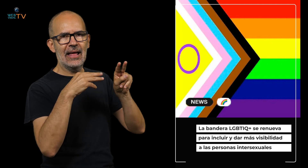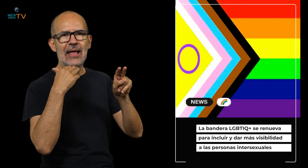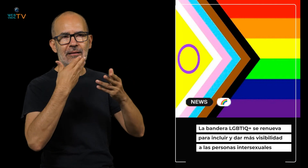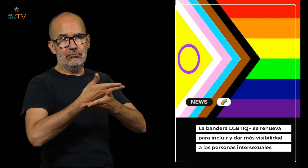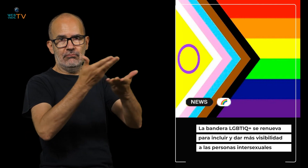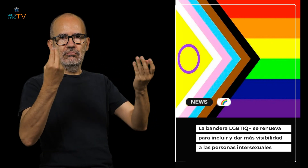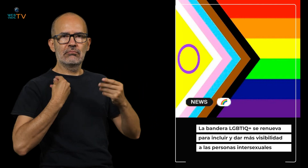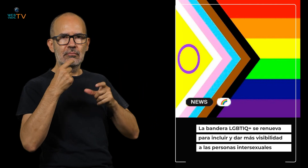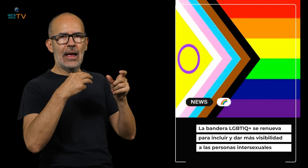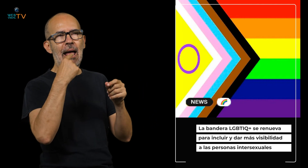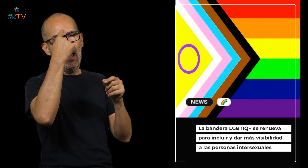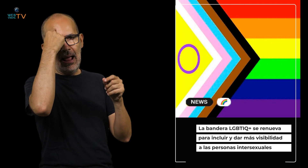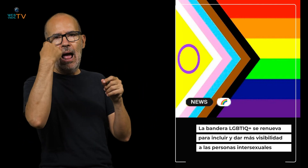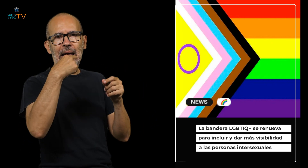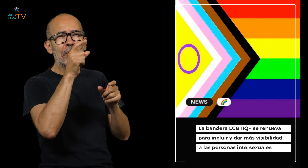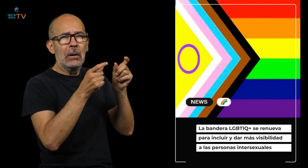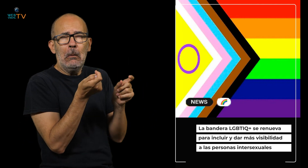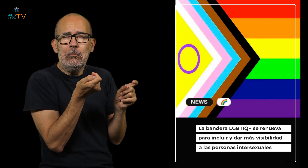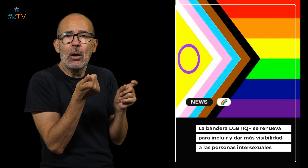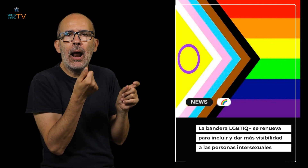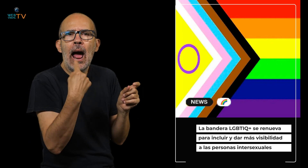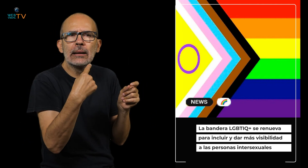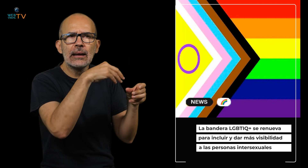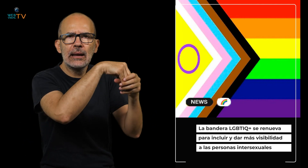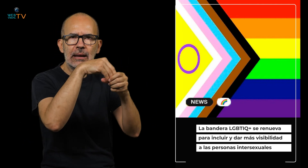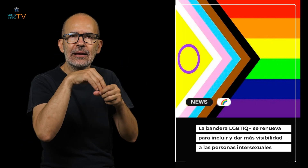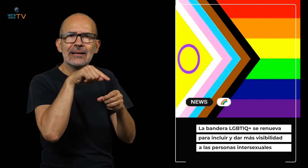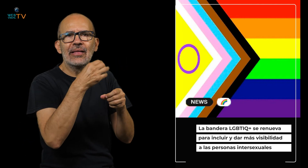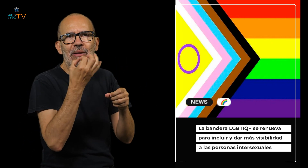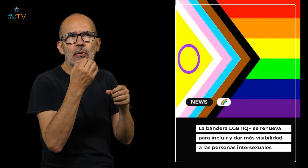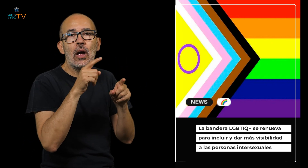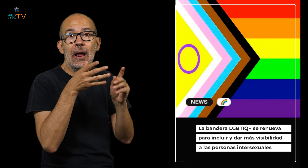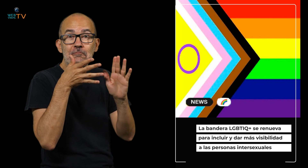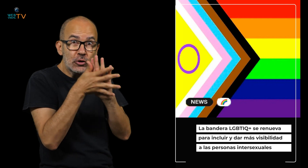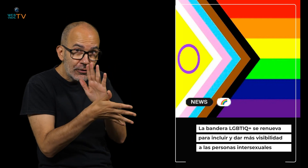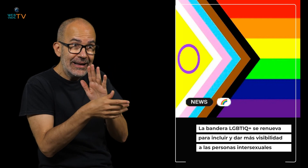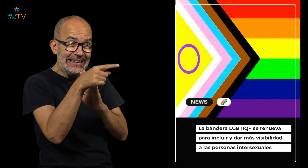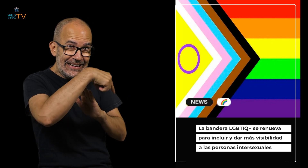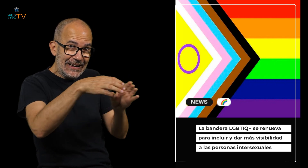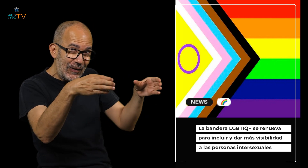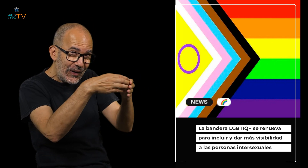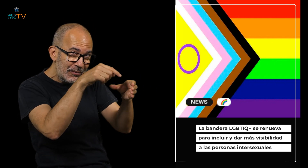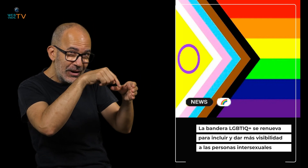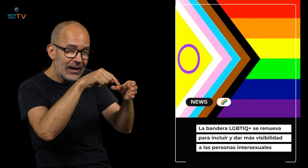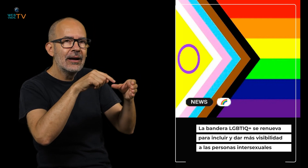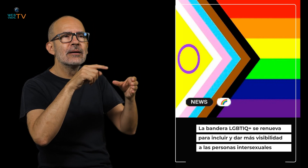para dar más visibilidad a esa parte de la población que además